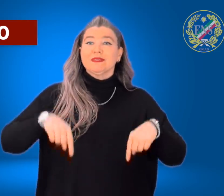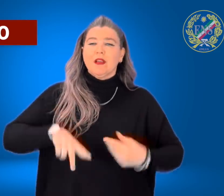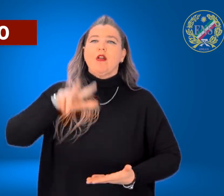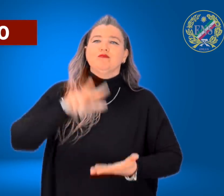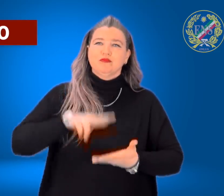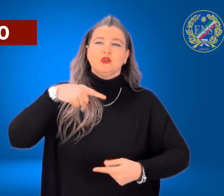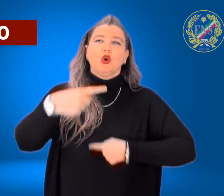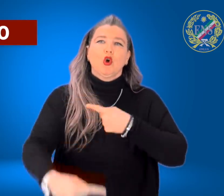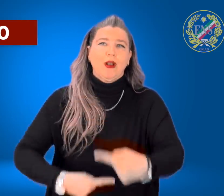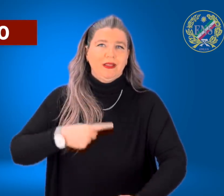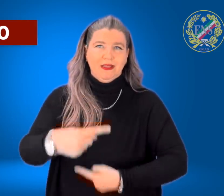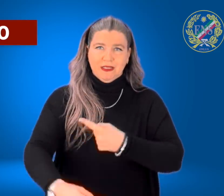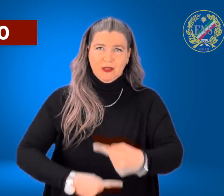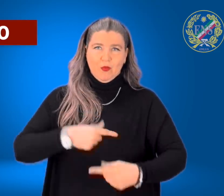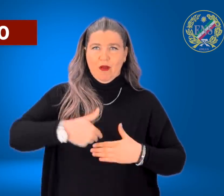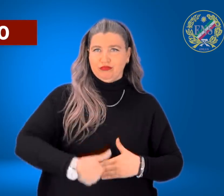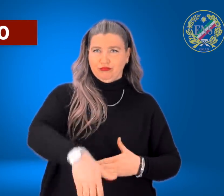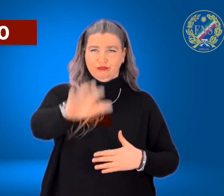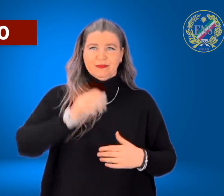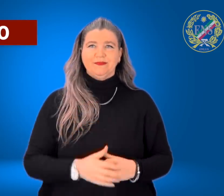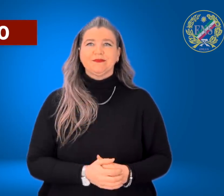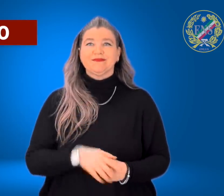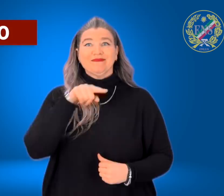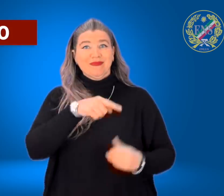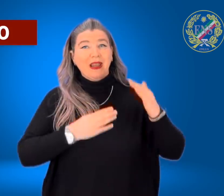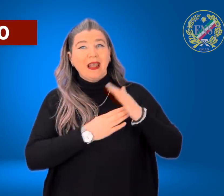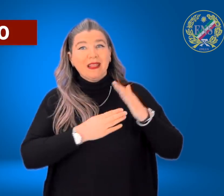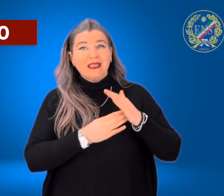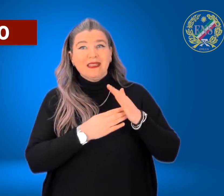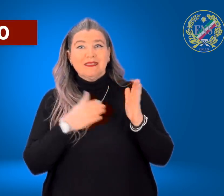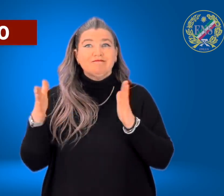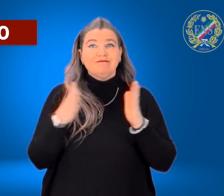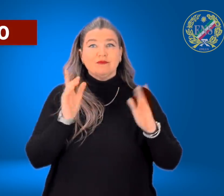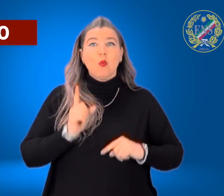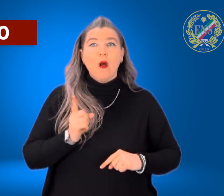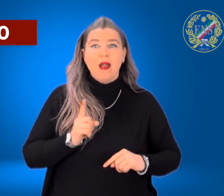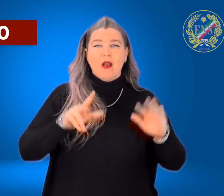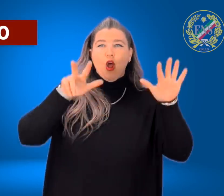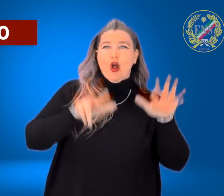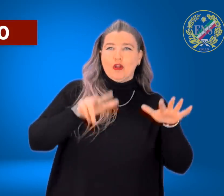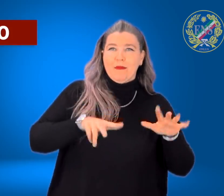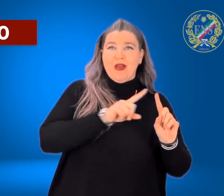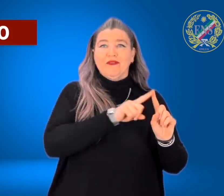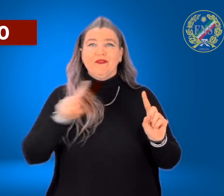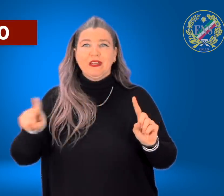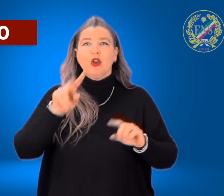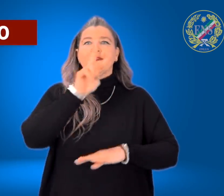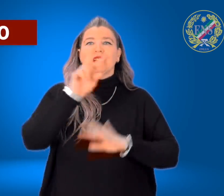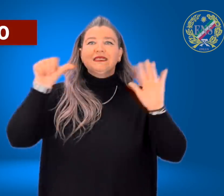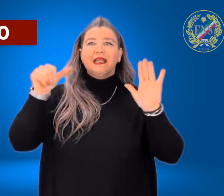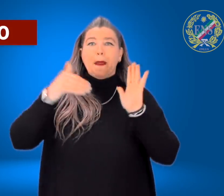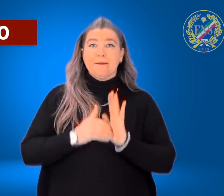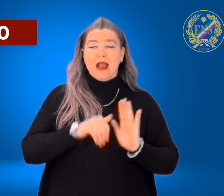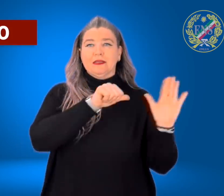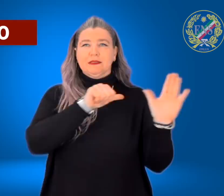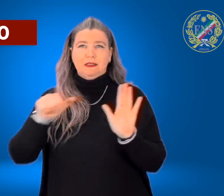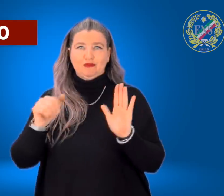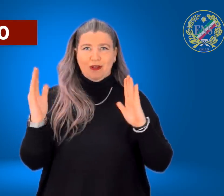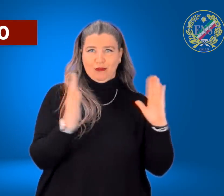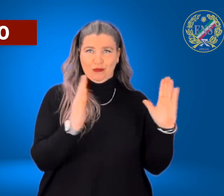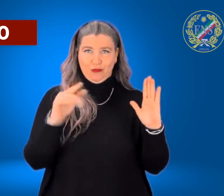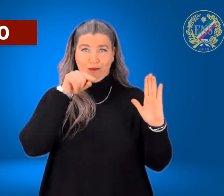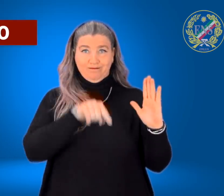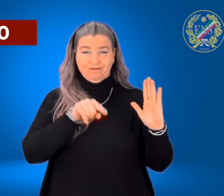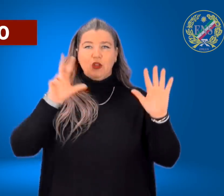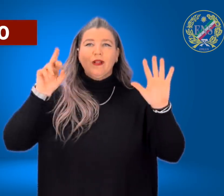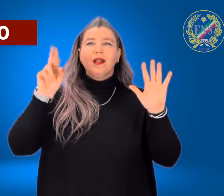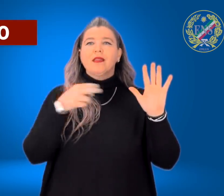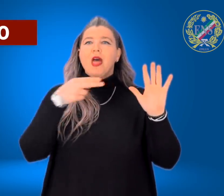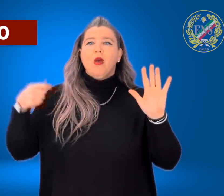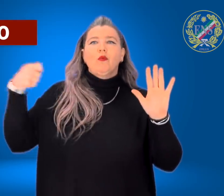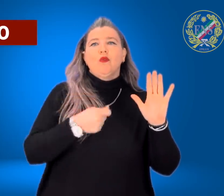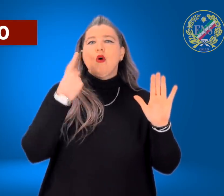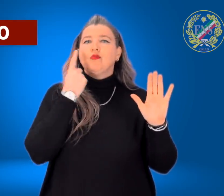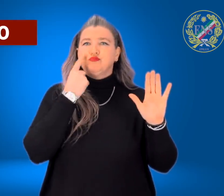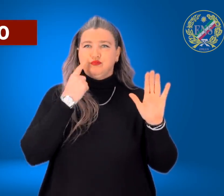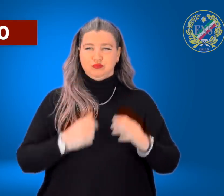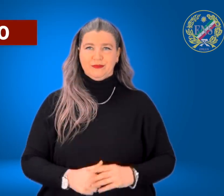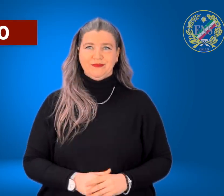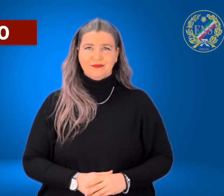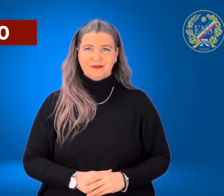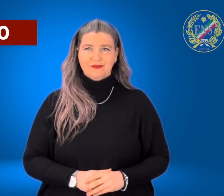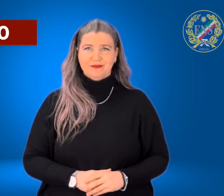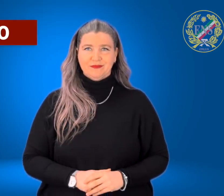dipendenti che percepiscono un reddito compreso tra 8.000 e 26.600 euro.